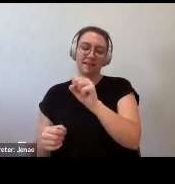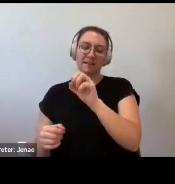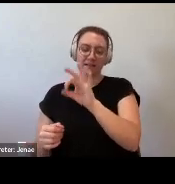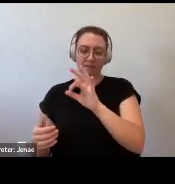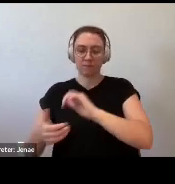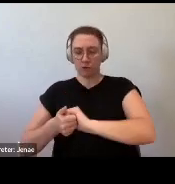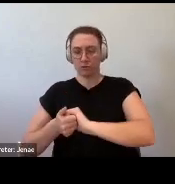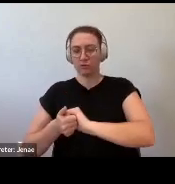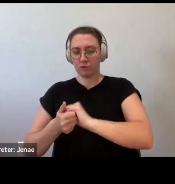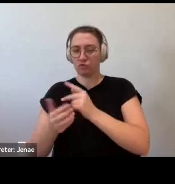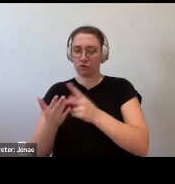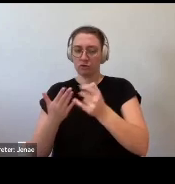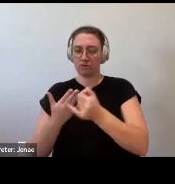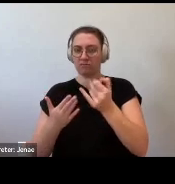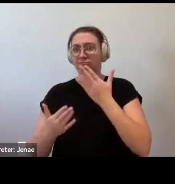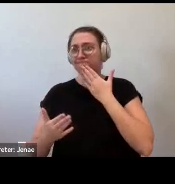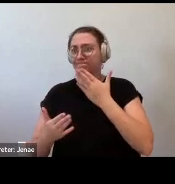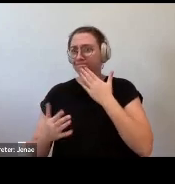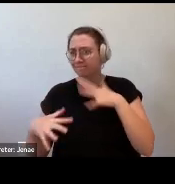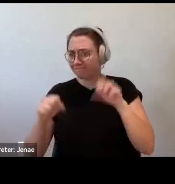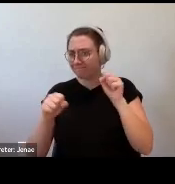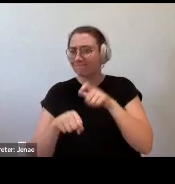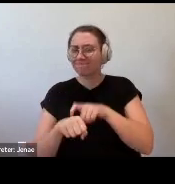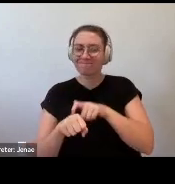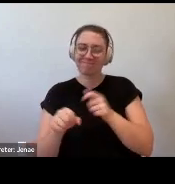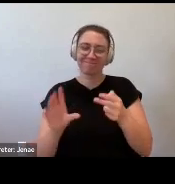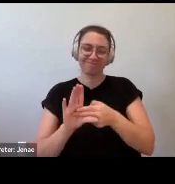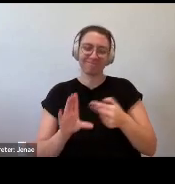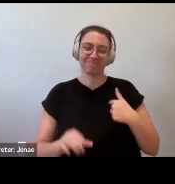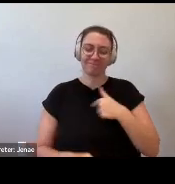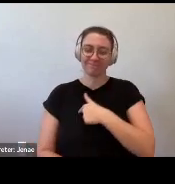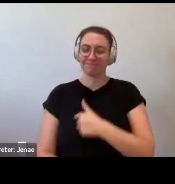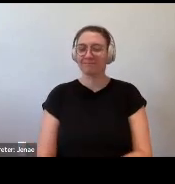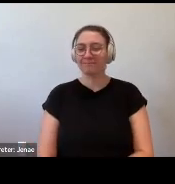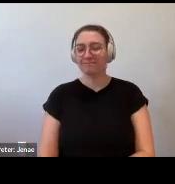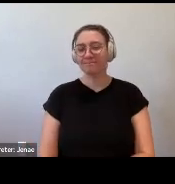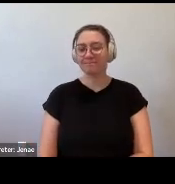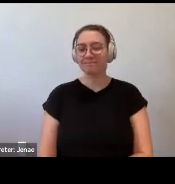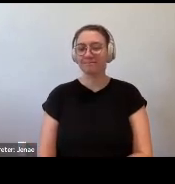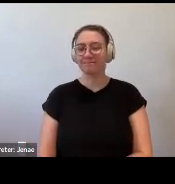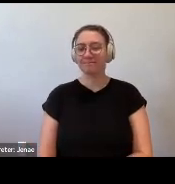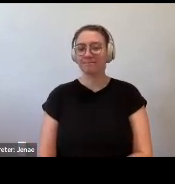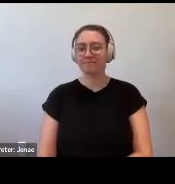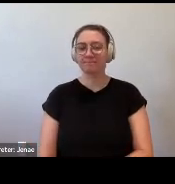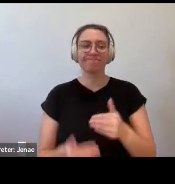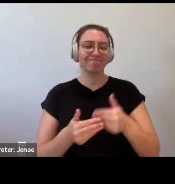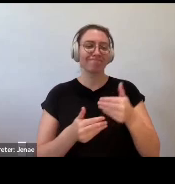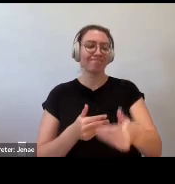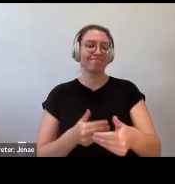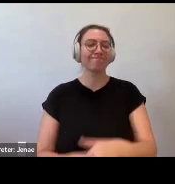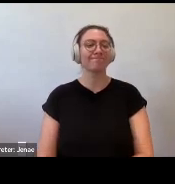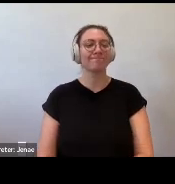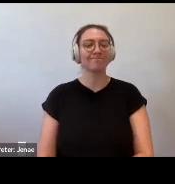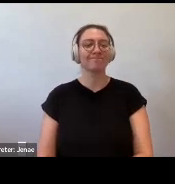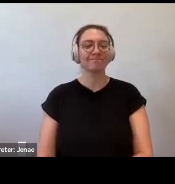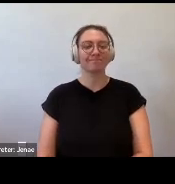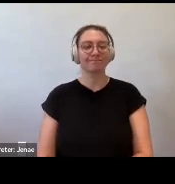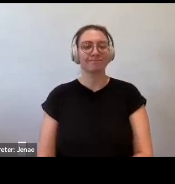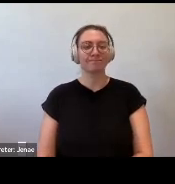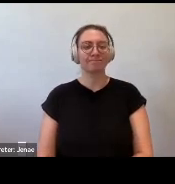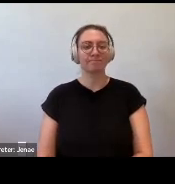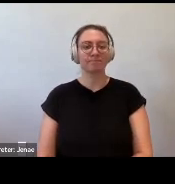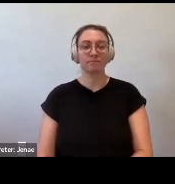por tomarse el tiempo de su tiempo para acompañarnos. Para comenzar,